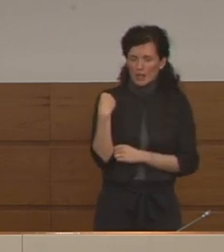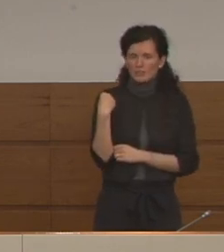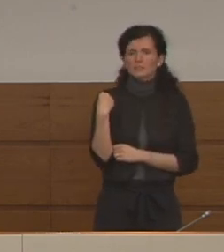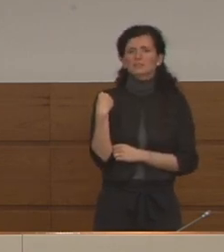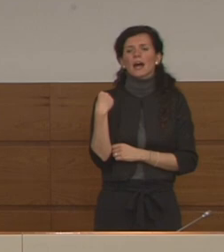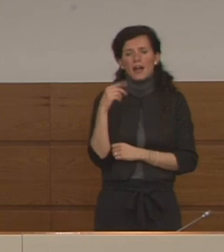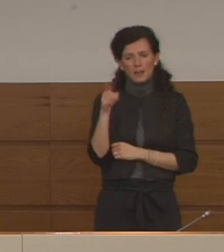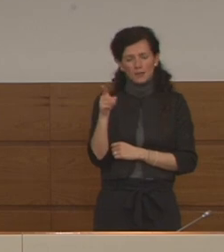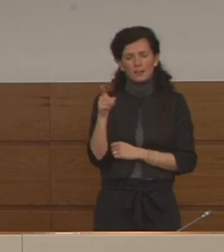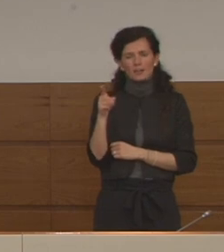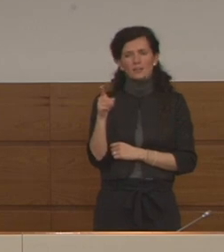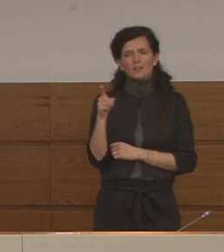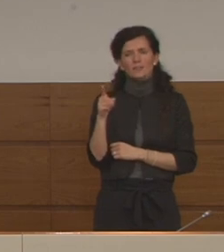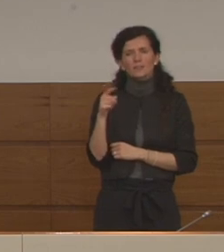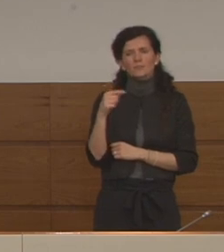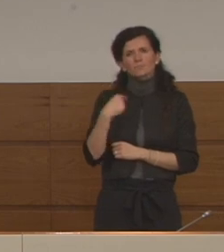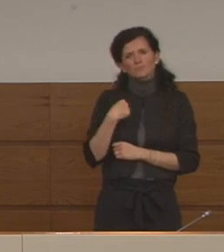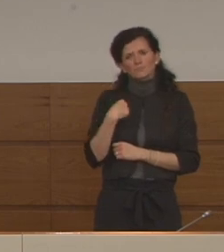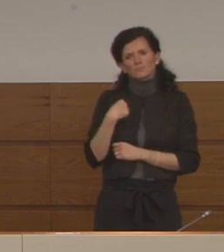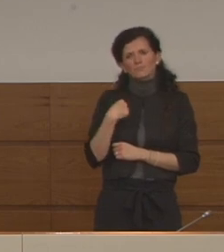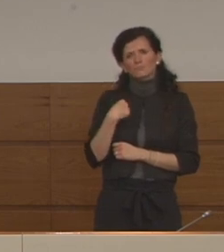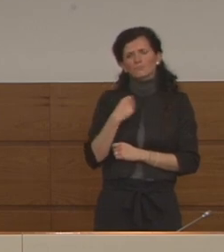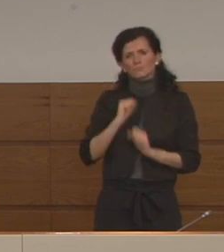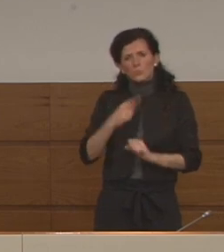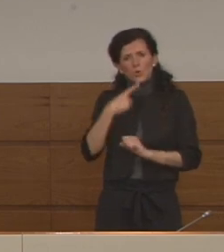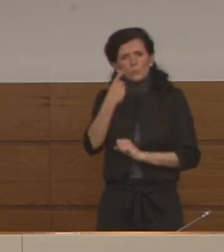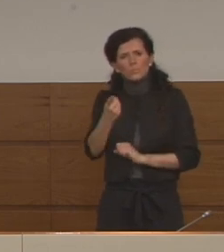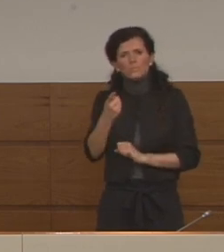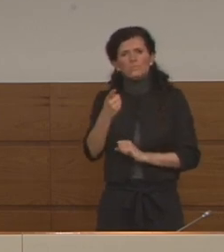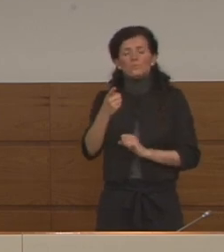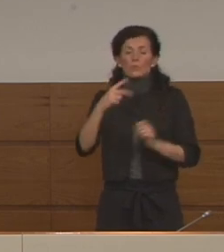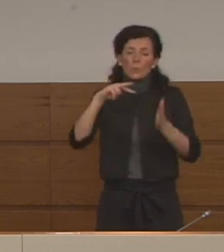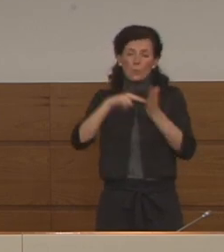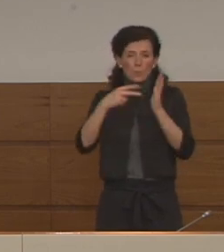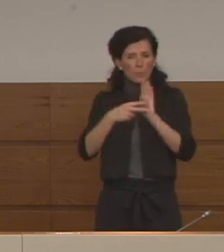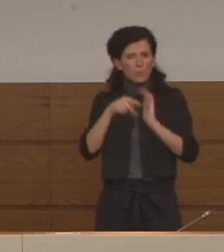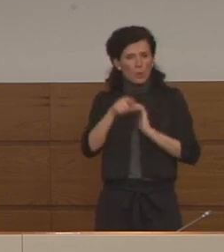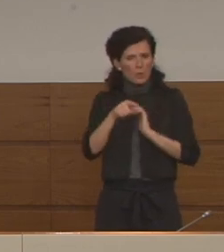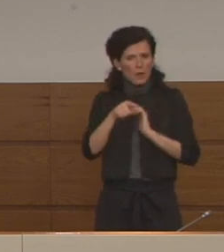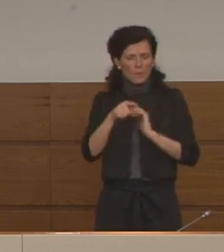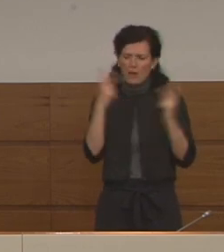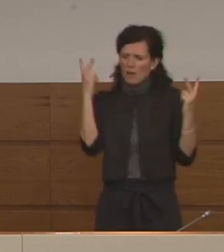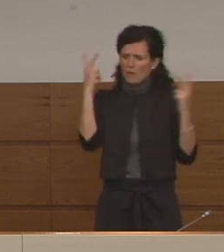il compasso, nel senso che il problema è ancora più complesso.